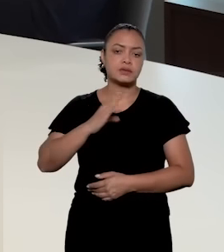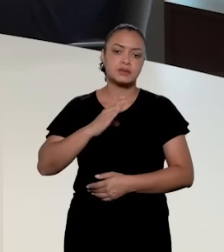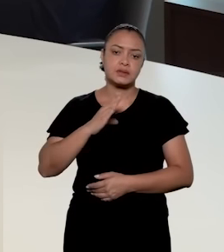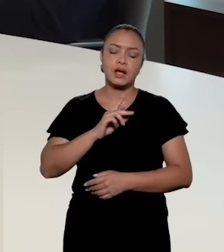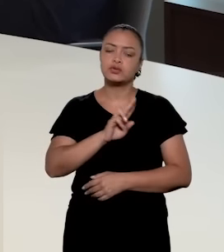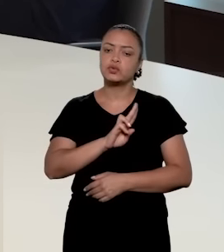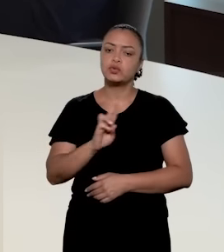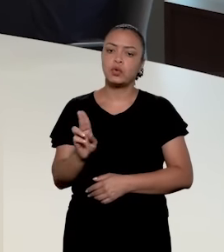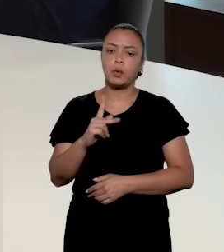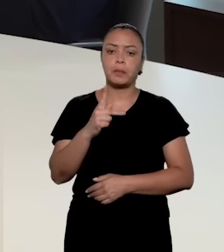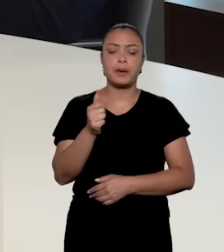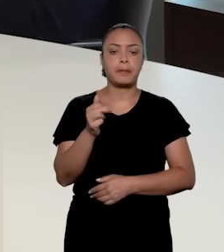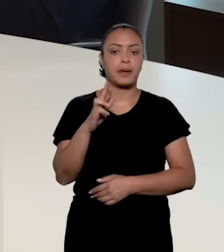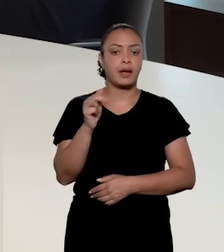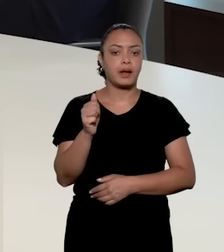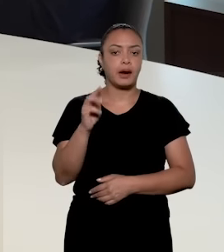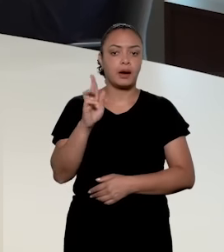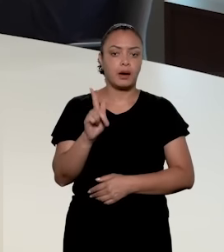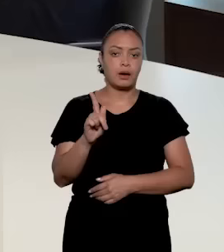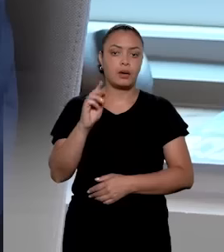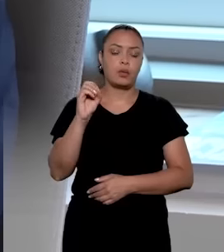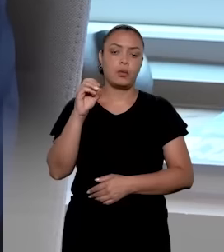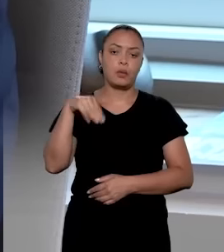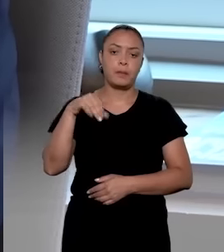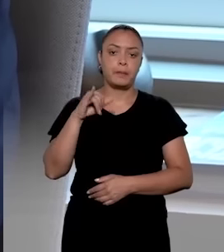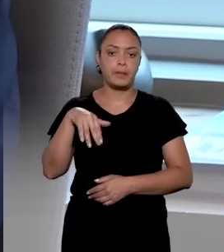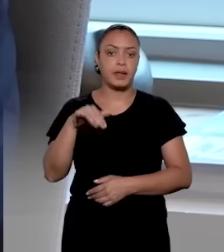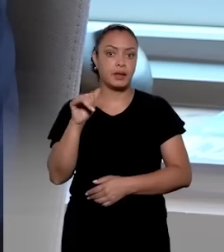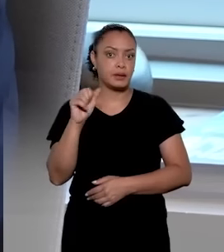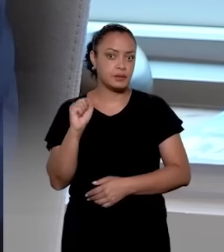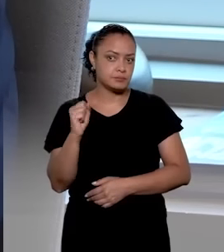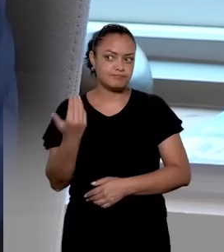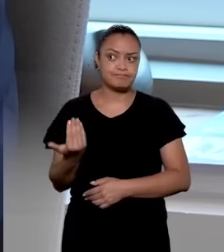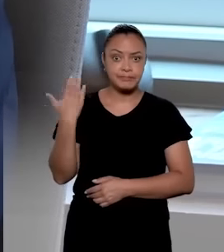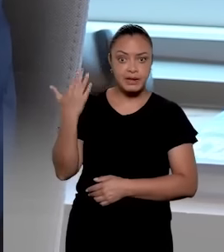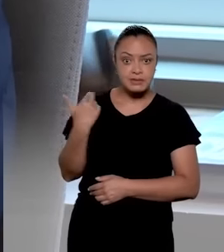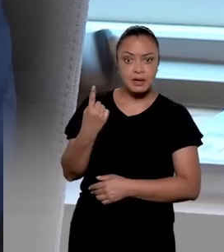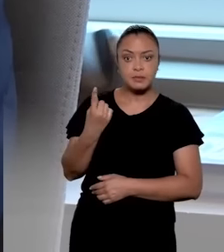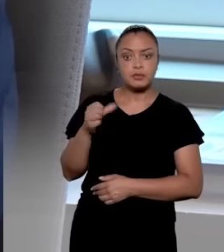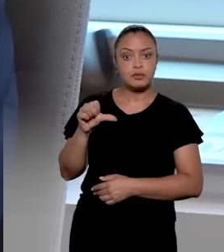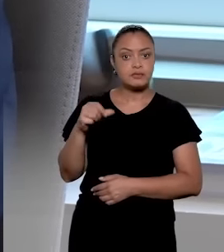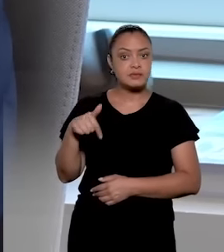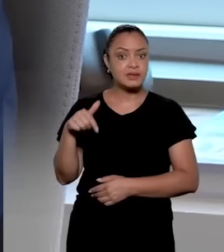Paragominas, no sul do Pará. Eu passei por lá nos anos 70, final dos anos 60, começo dos anos 70,